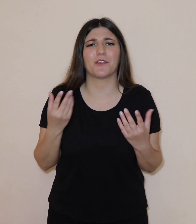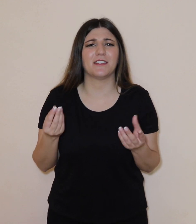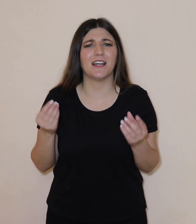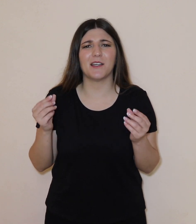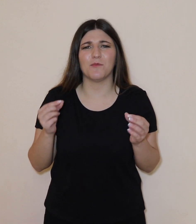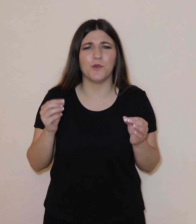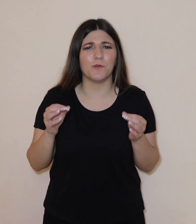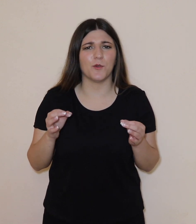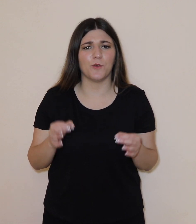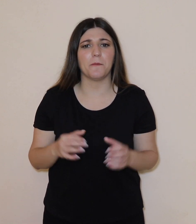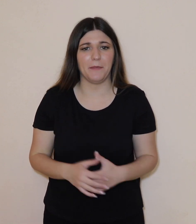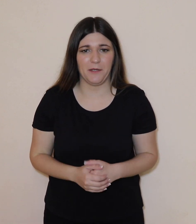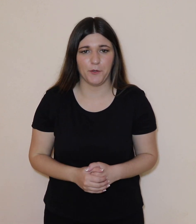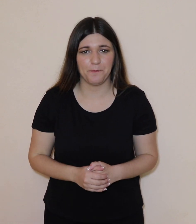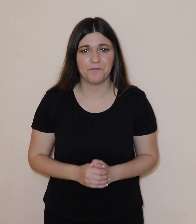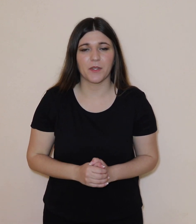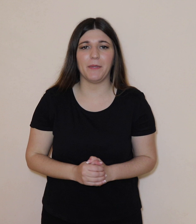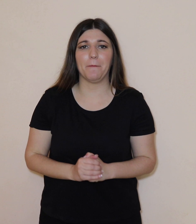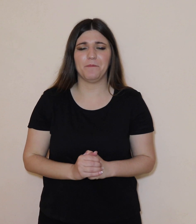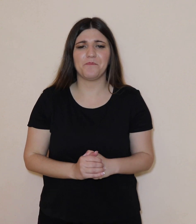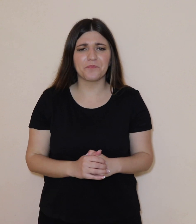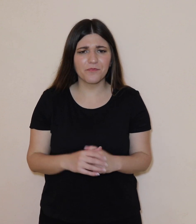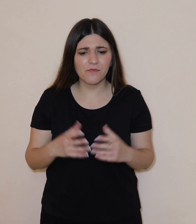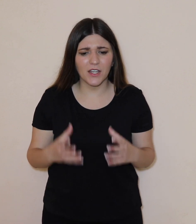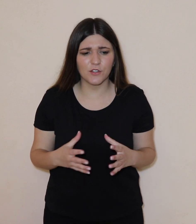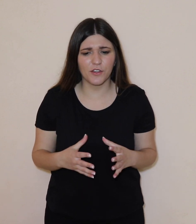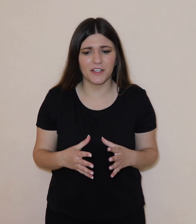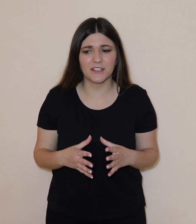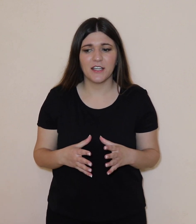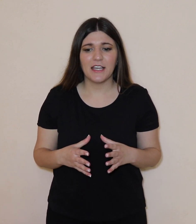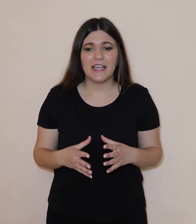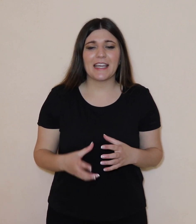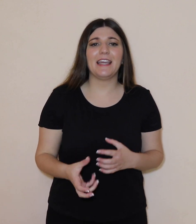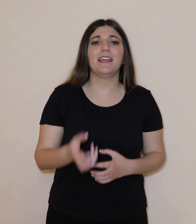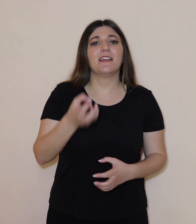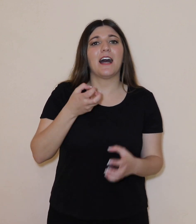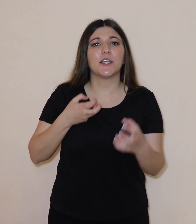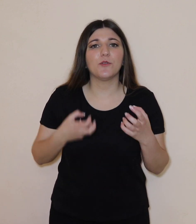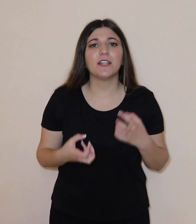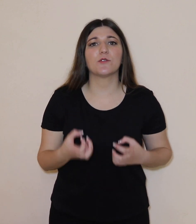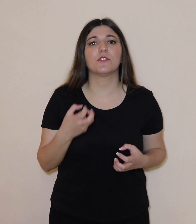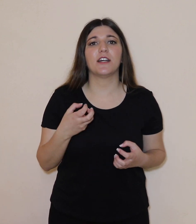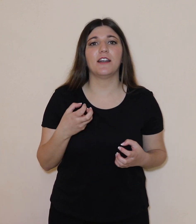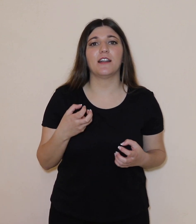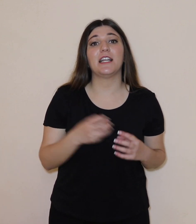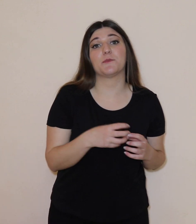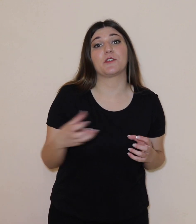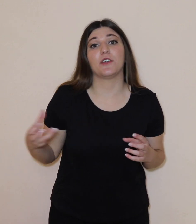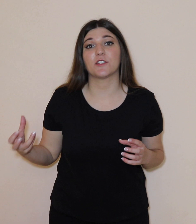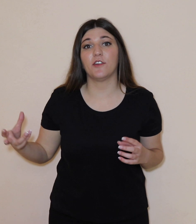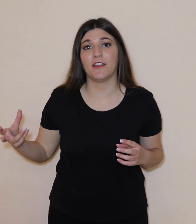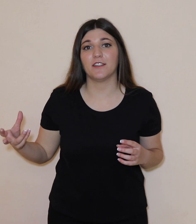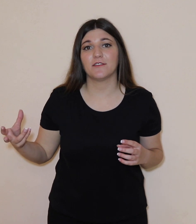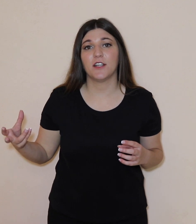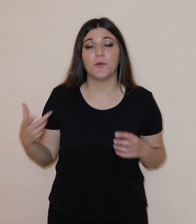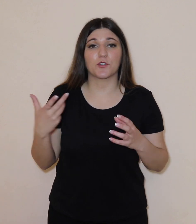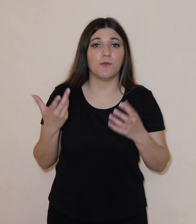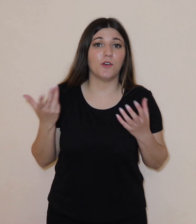porcentaje muy muy mínimo. Bien. Entonces, ¿qué ayuda a escuchar a las personas sordas? Pues como